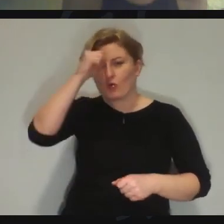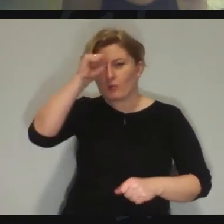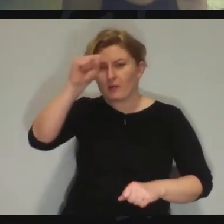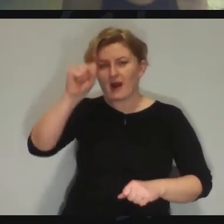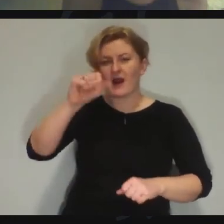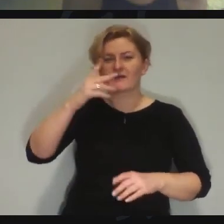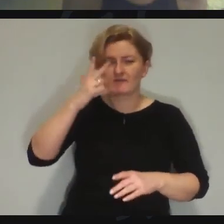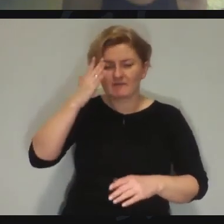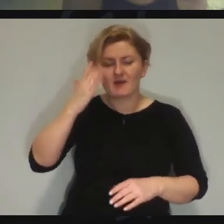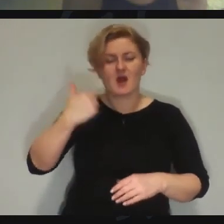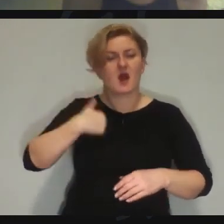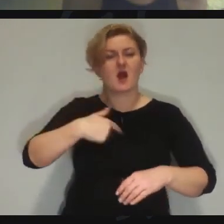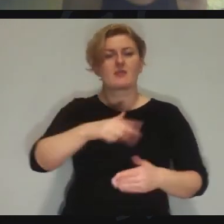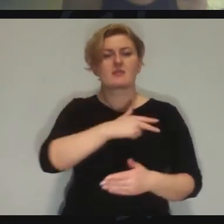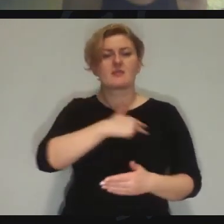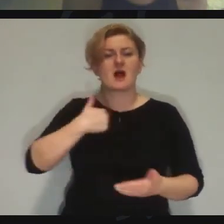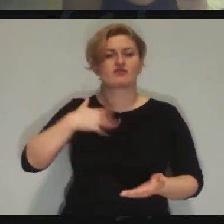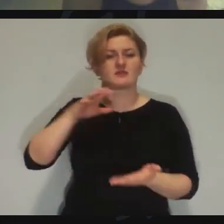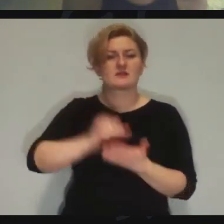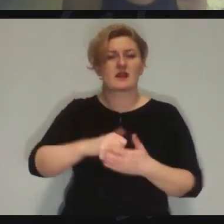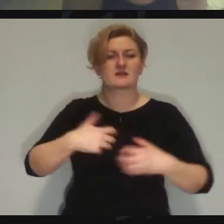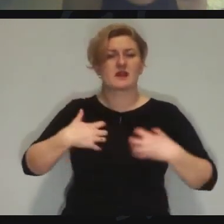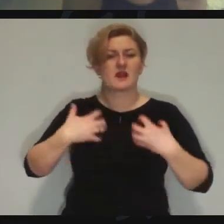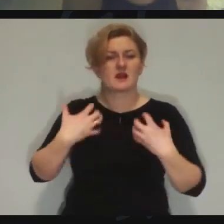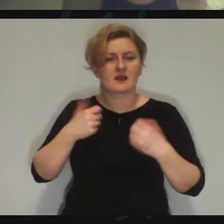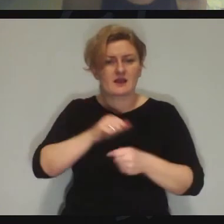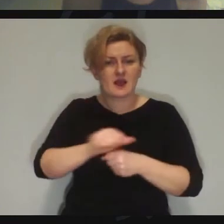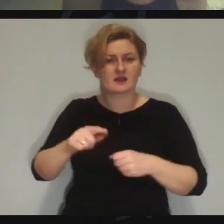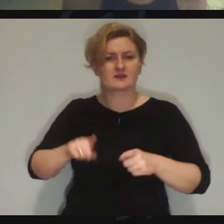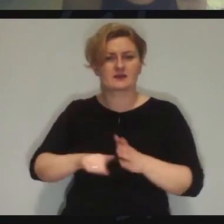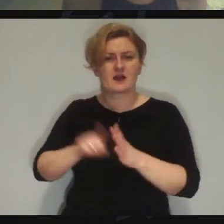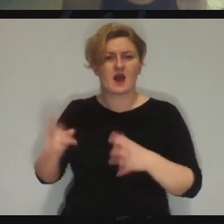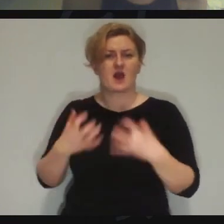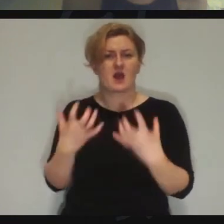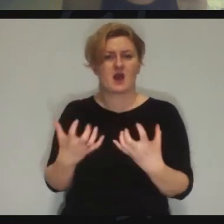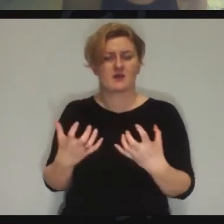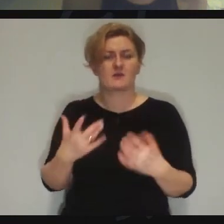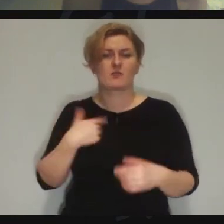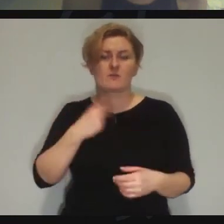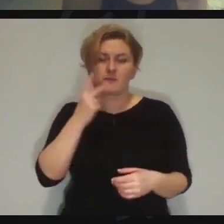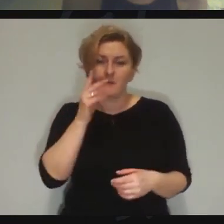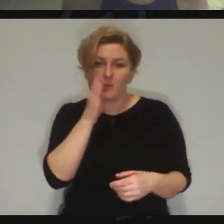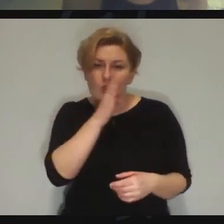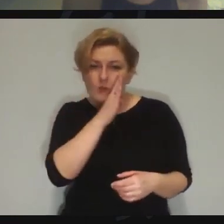Wychowanek sobie zagląda, patrzy na to, co się dzieje